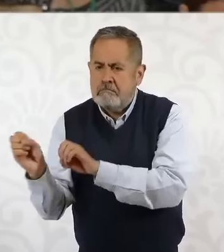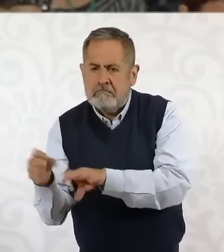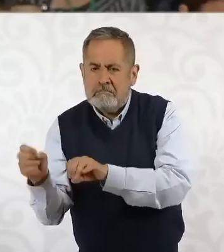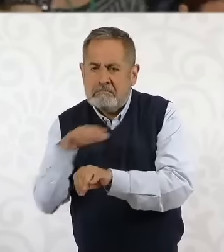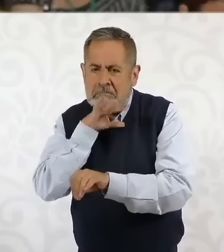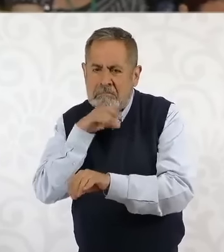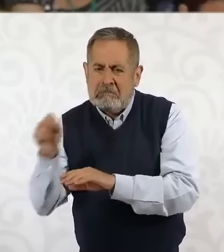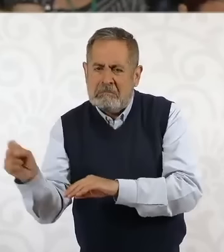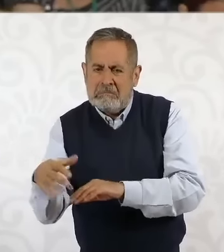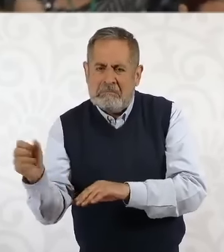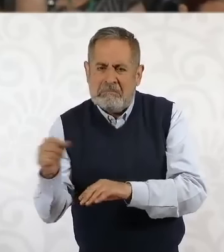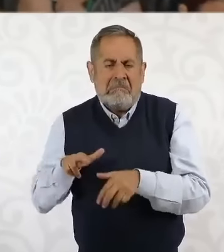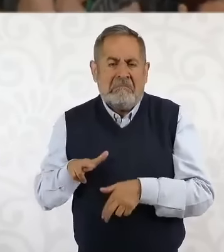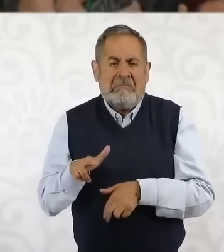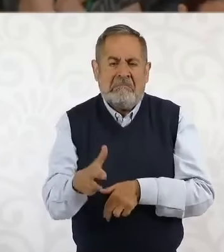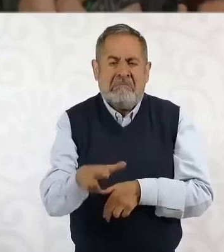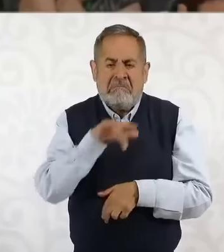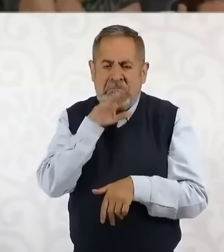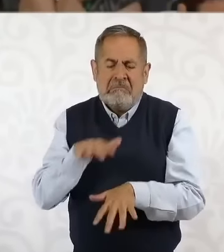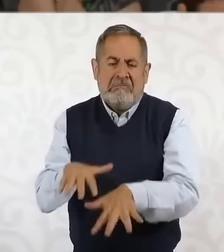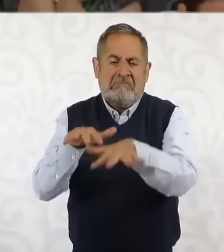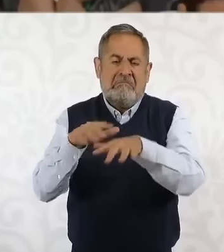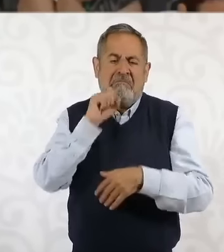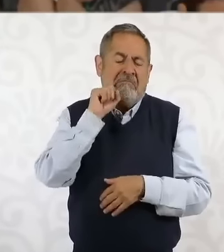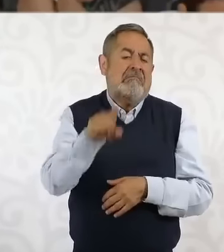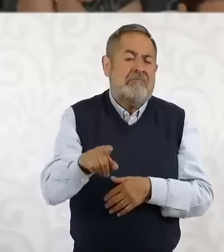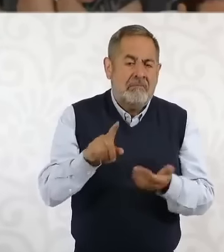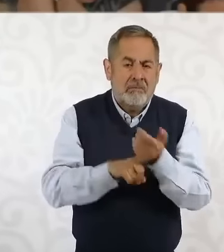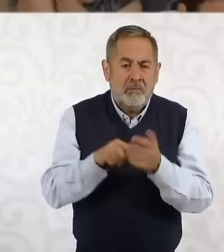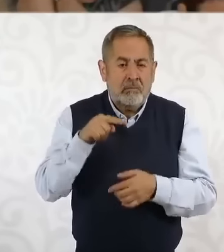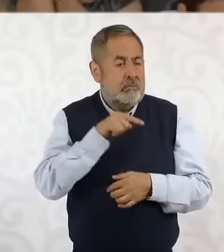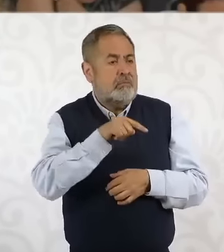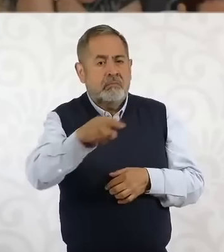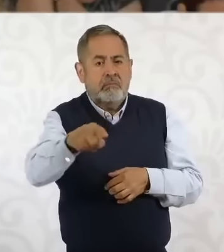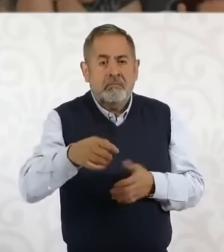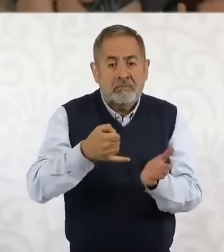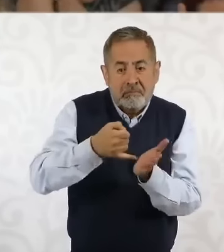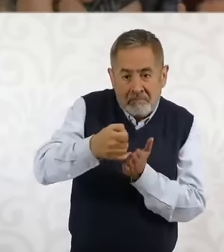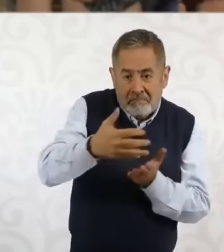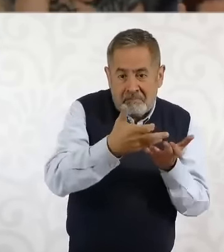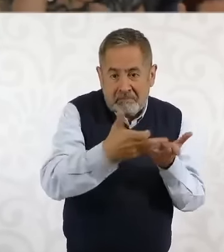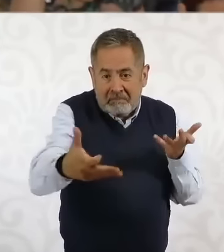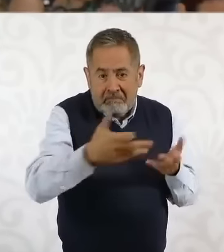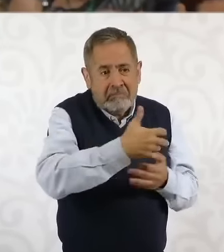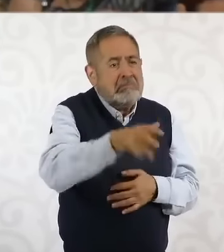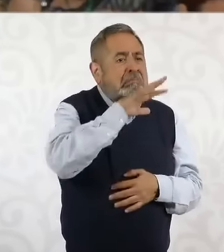el uso intensivo y a veces pues desordenado de grandes zonas agrícolas. preguntarle eh pues si